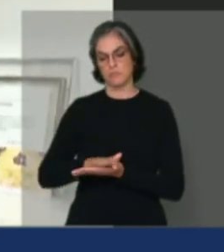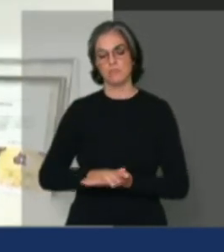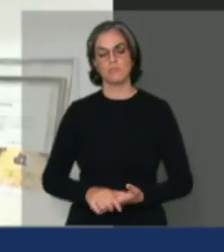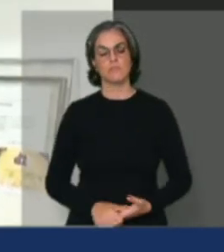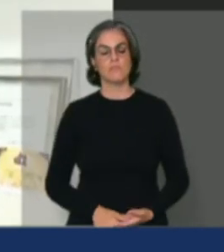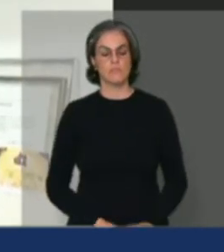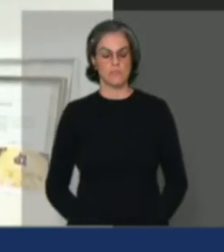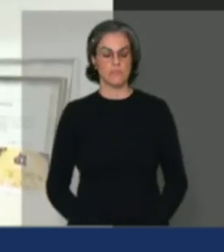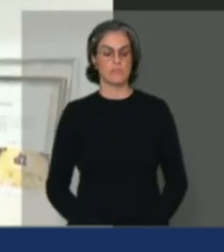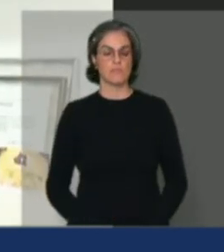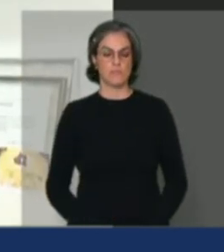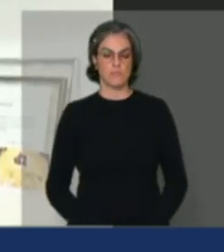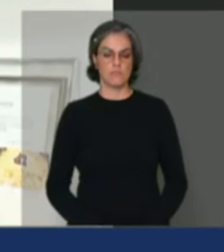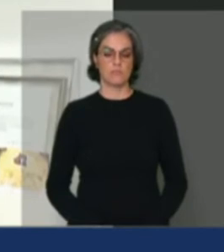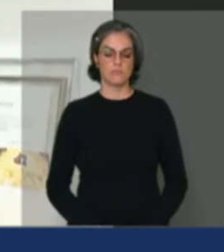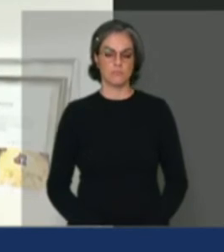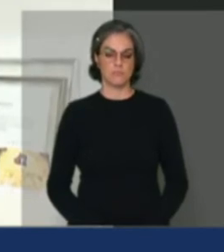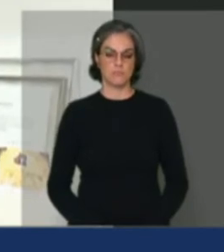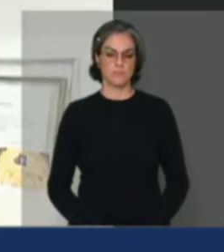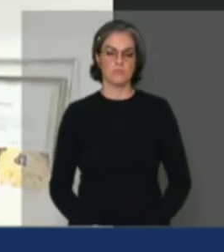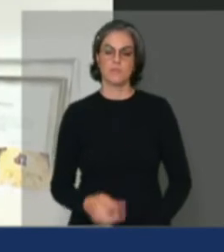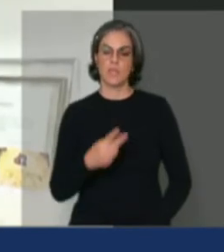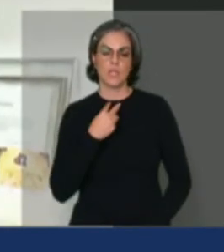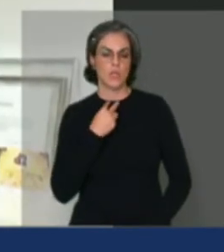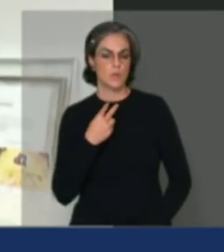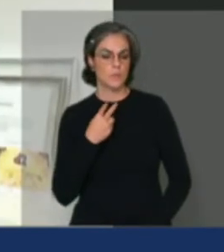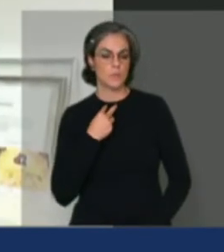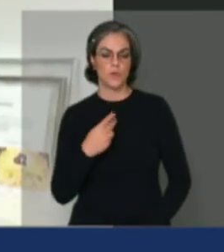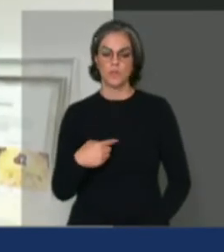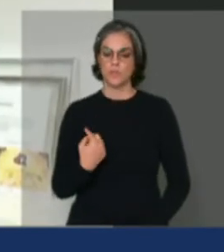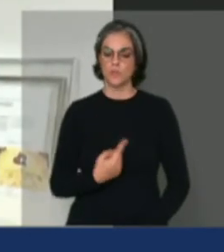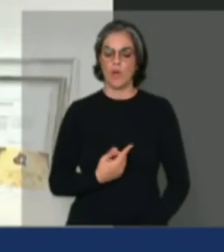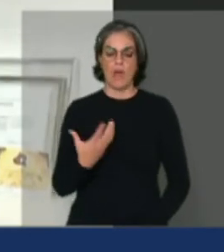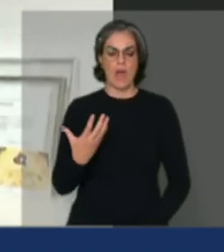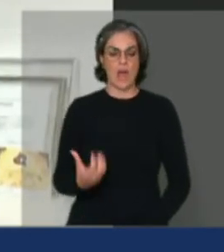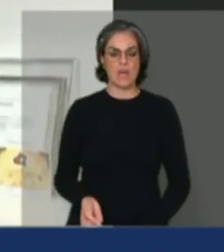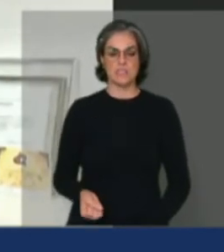CHEGAR NO PLENÁRIO, E ISSO É FUNDAMENTAL, E A GENTE NÃO PODEM AVENTURA CONTRA A